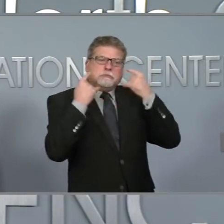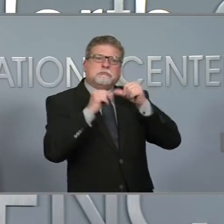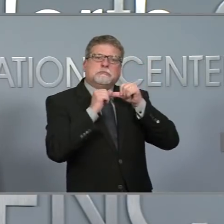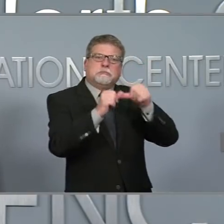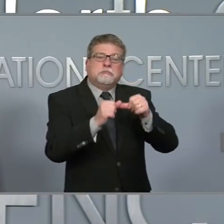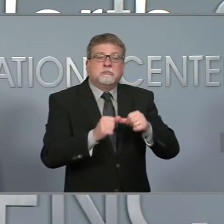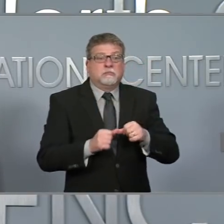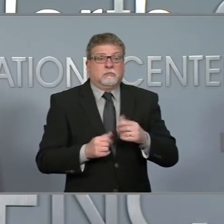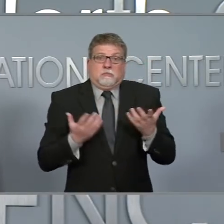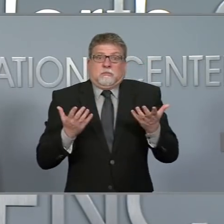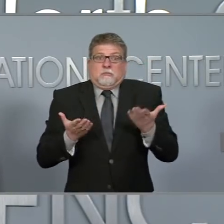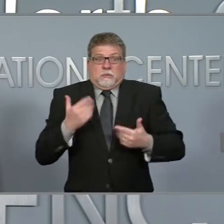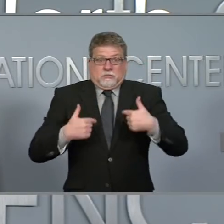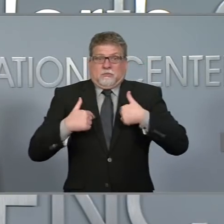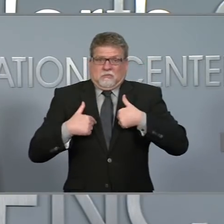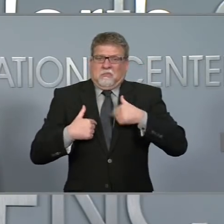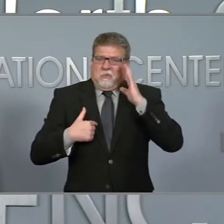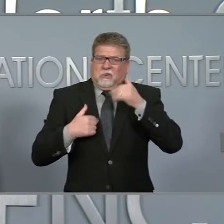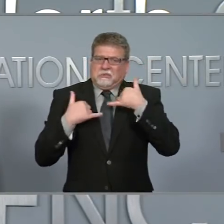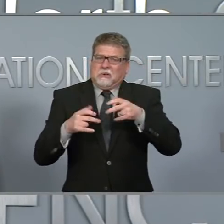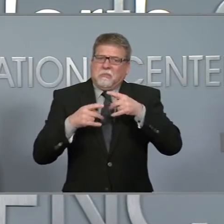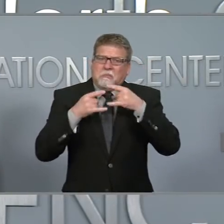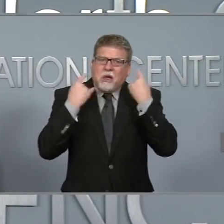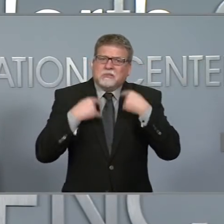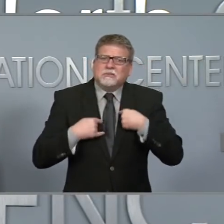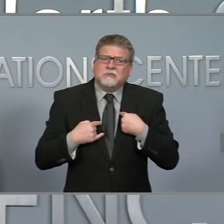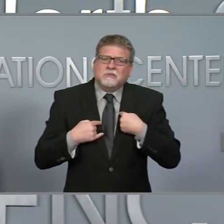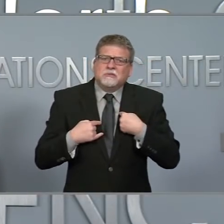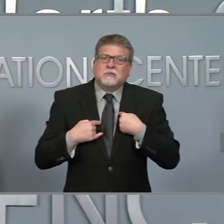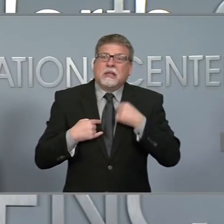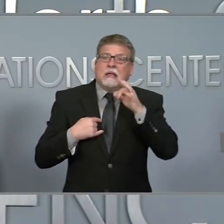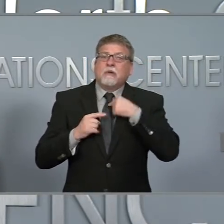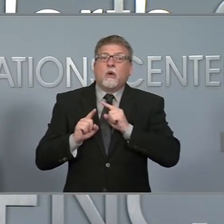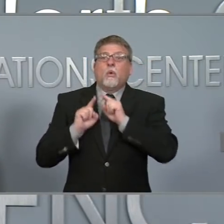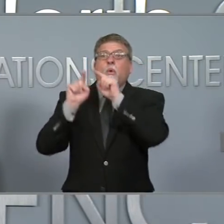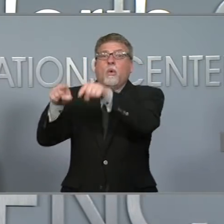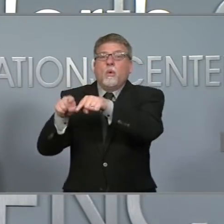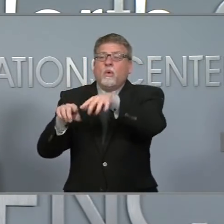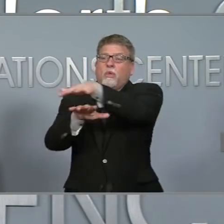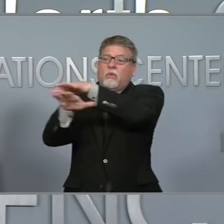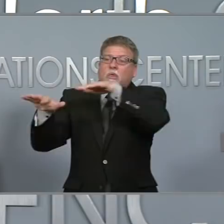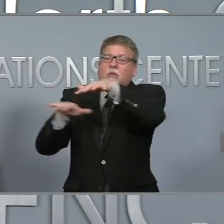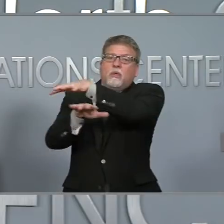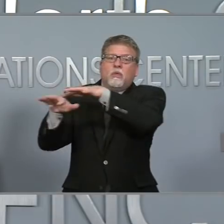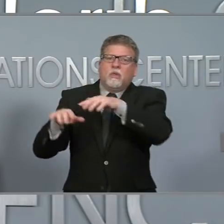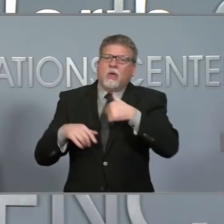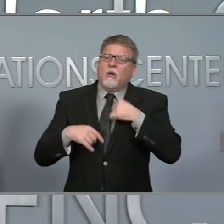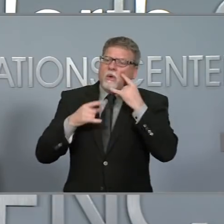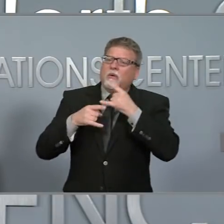como la kn noventa y cinco en el noventa y cinco ofrecen una capa adicional de protección es